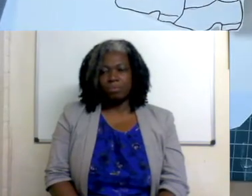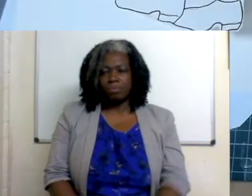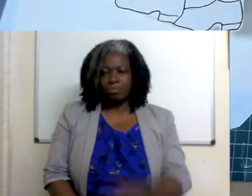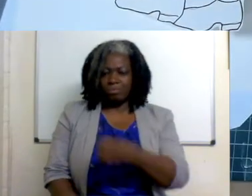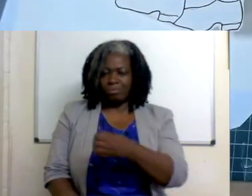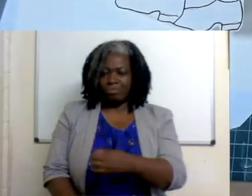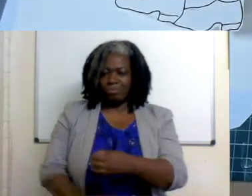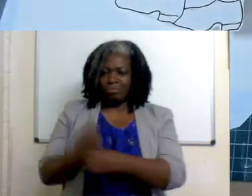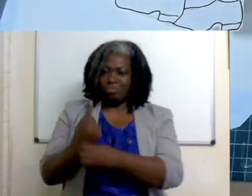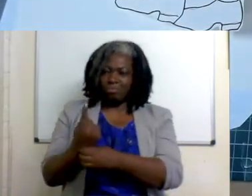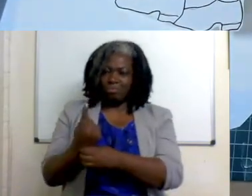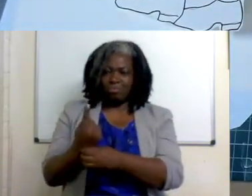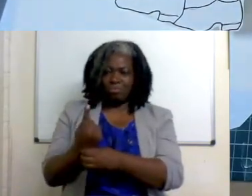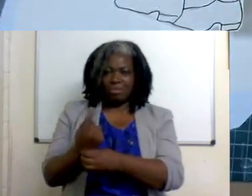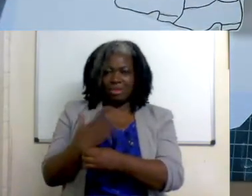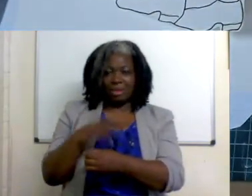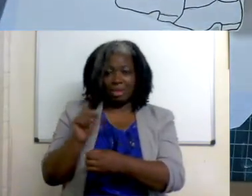uz jen potrebujeme pridelat nasi